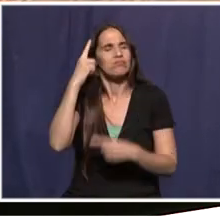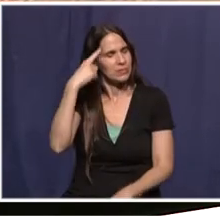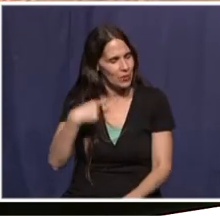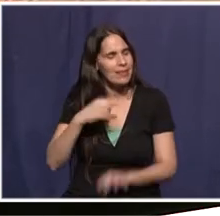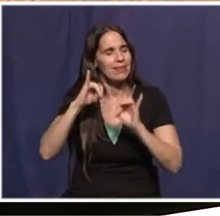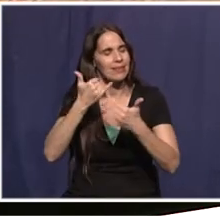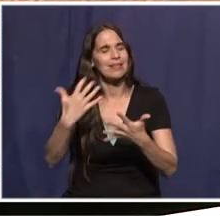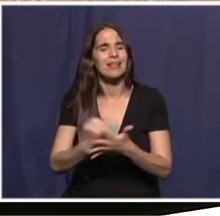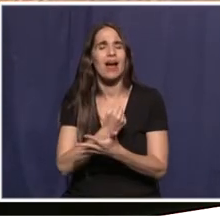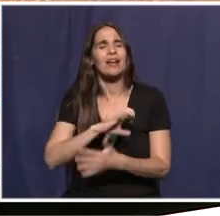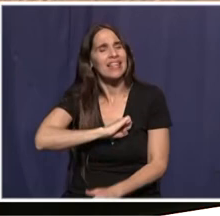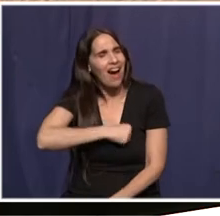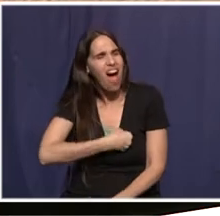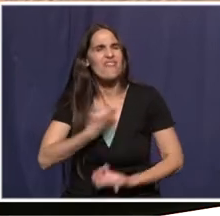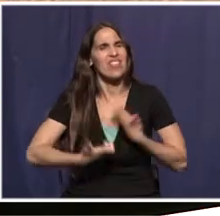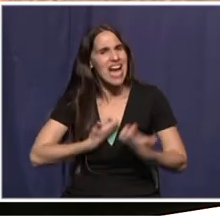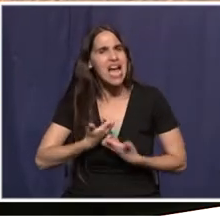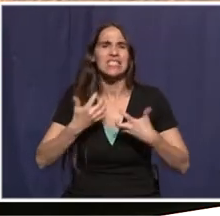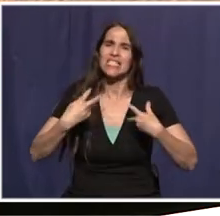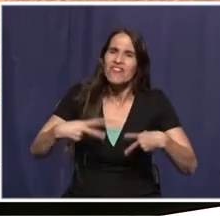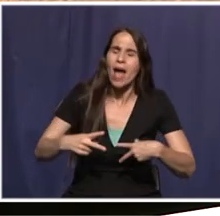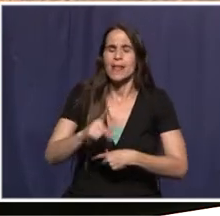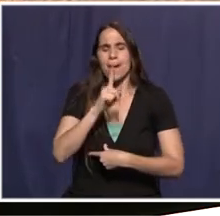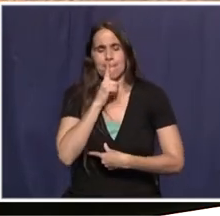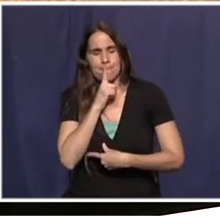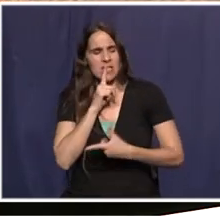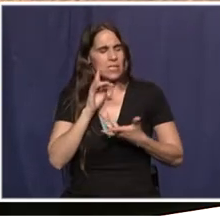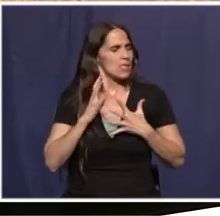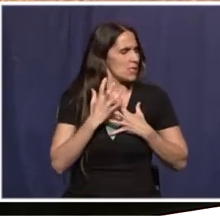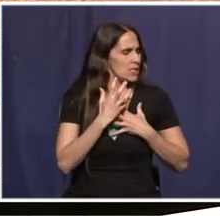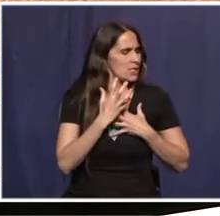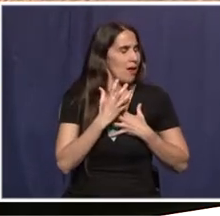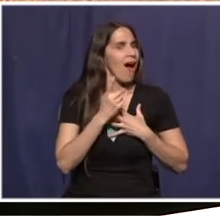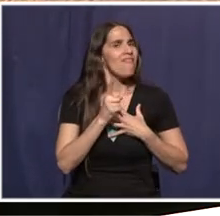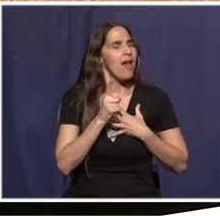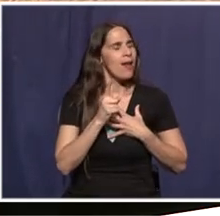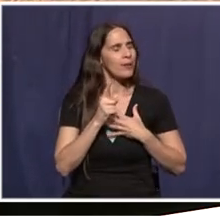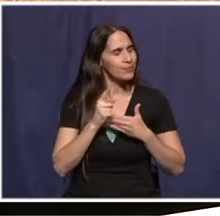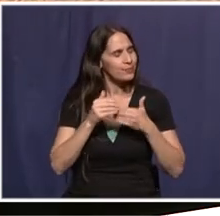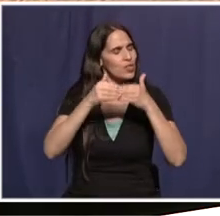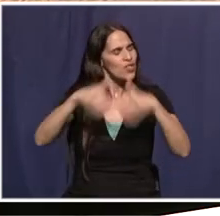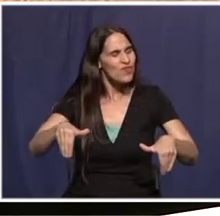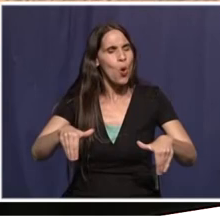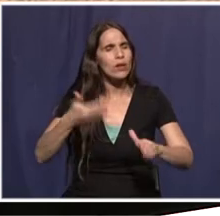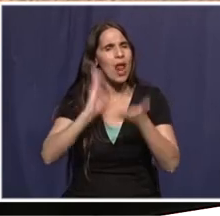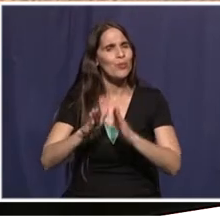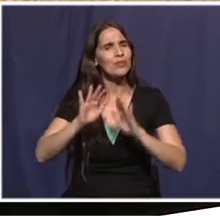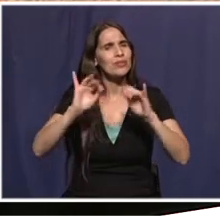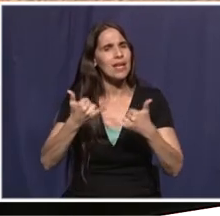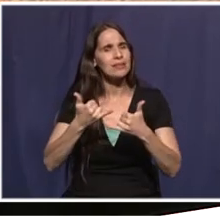שנכאב ונכעס ונפחד ונשתוק, فلنتألم ونغضب ونخاف ونصمت אבל גם נציב גבולות תקיפים לאלימות, ولكن أن نضع أيضا حدودا ضد العنف ונבנה מחדש את הממלכתיות وأن نبني من جديد هيبة الدولة